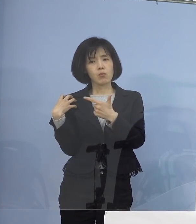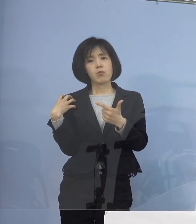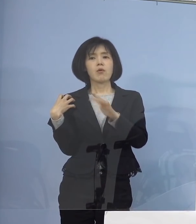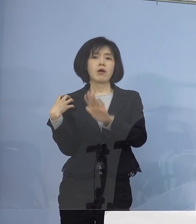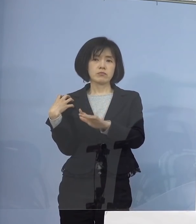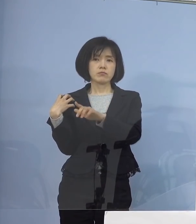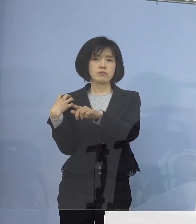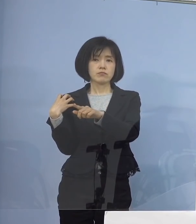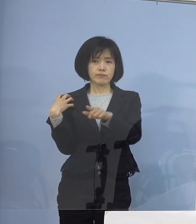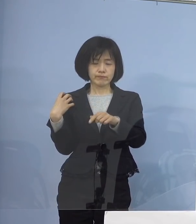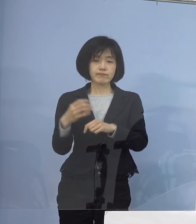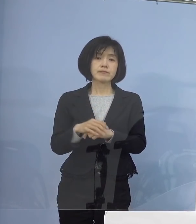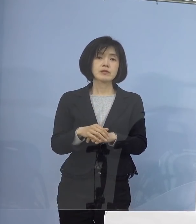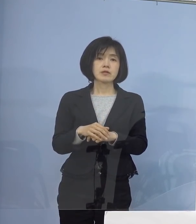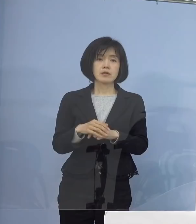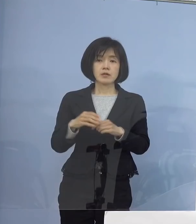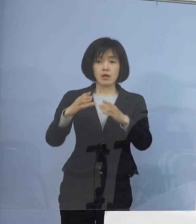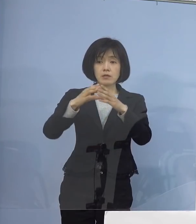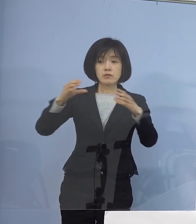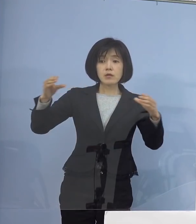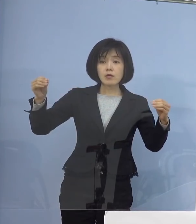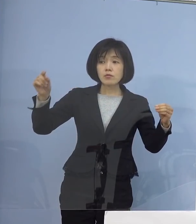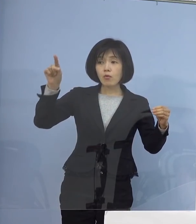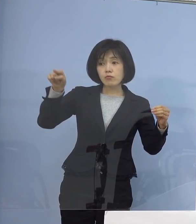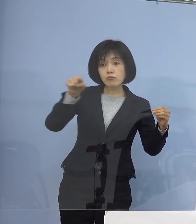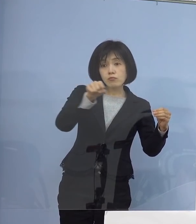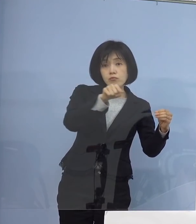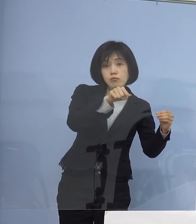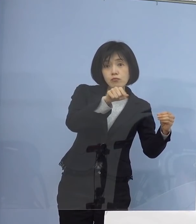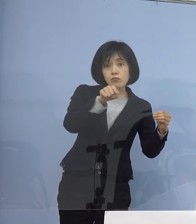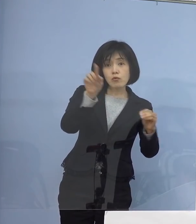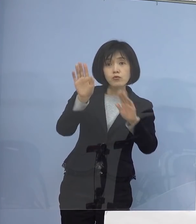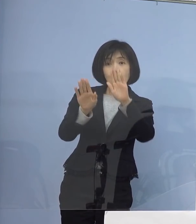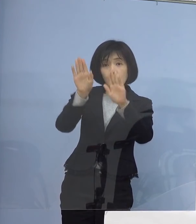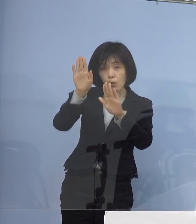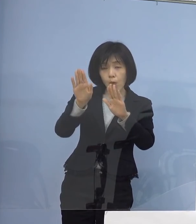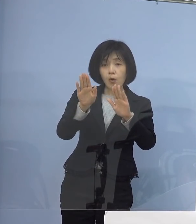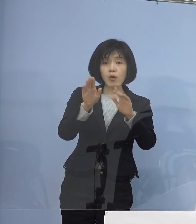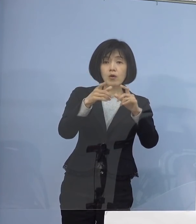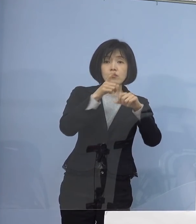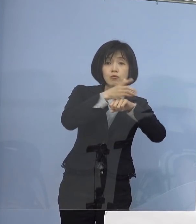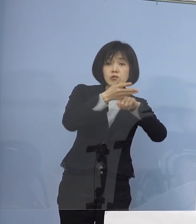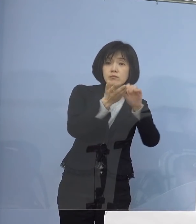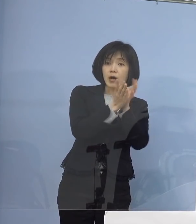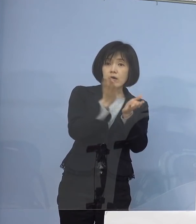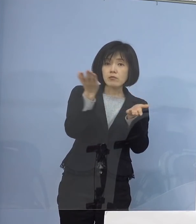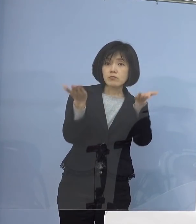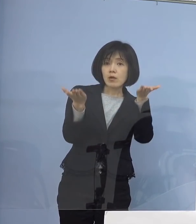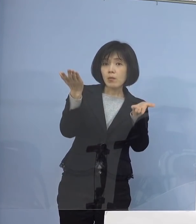そこで全国の状況を見て 本県のトレンドを考えていく必要があります